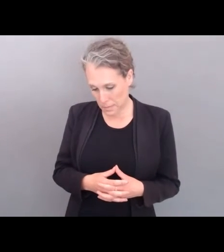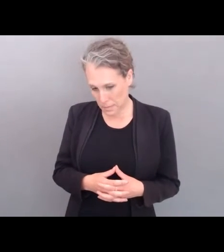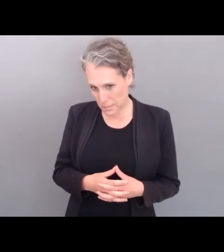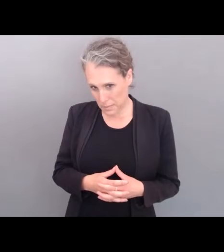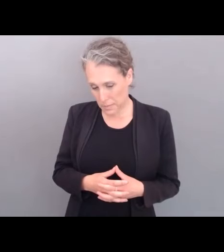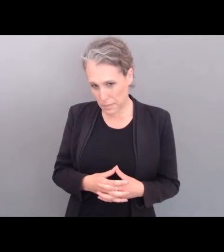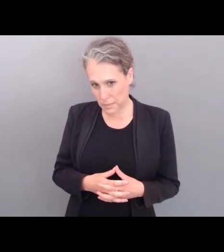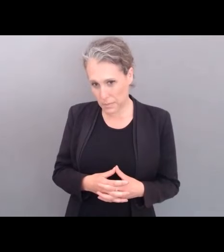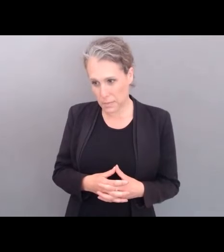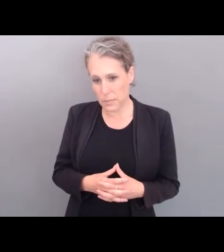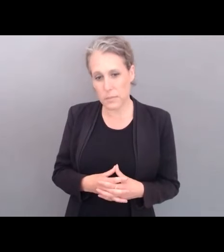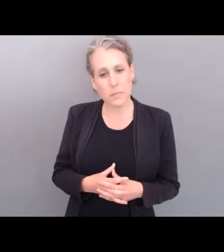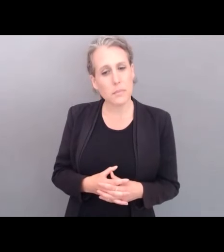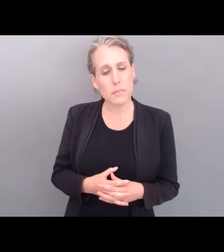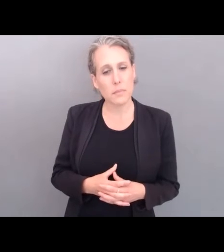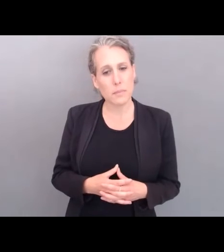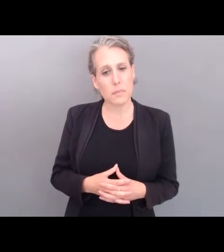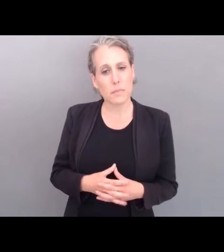a muchas partes de Bangladesh, así como a la gente pobre y como así como 8